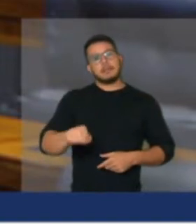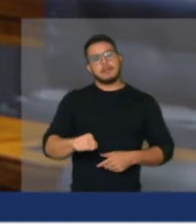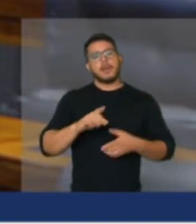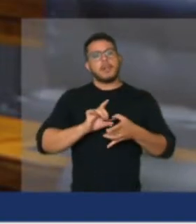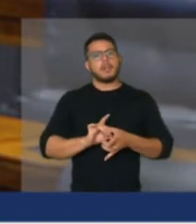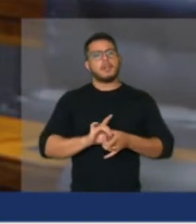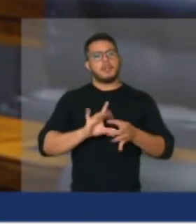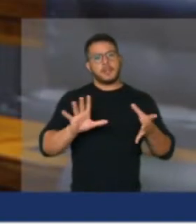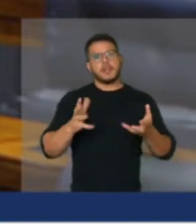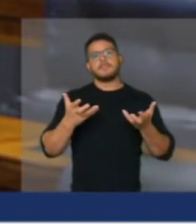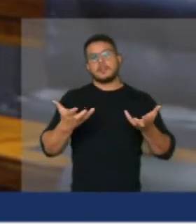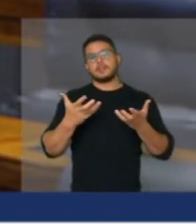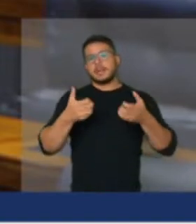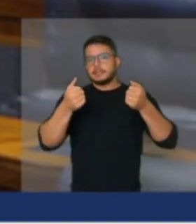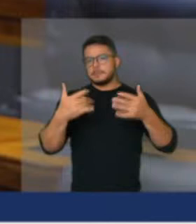PARLAMENTO COMO É NATURAL DE